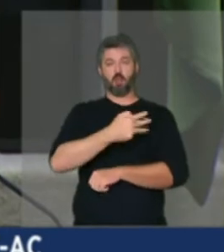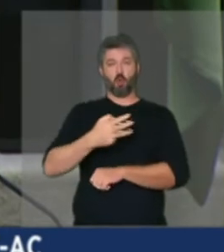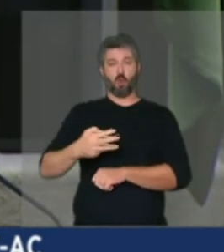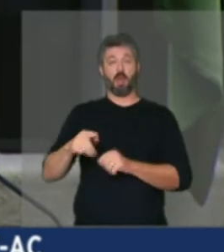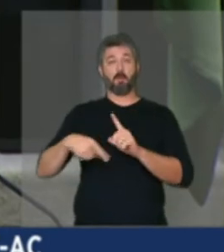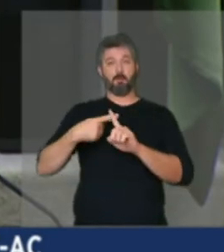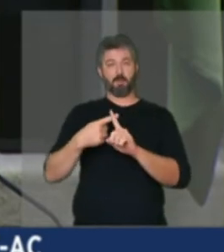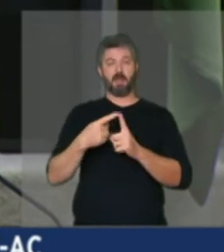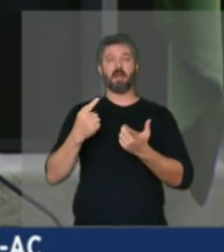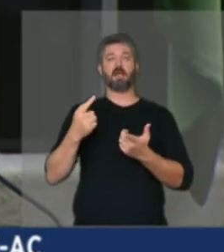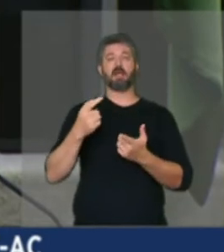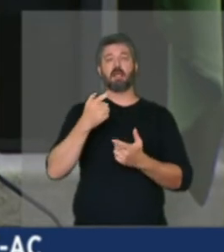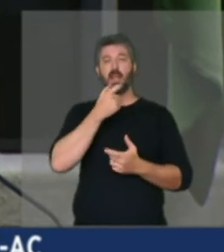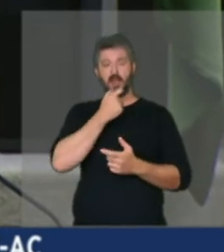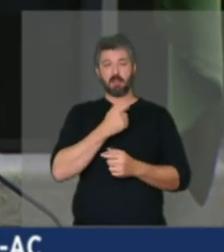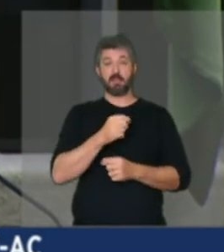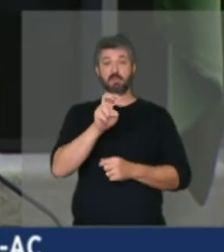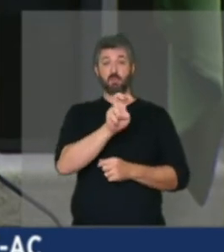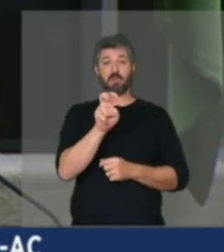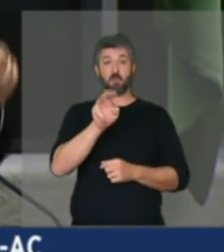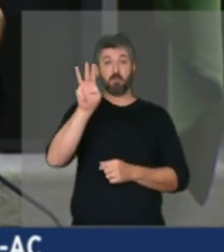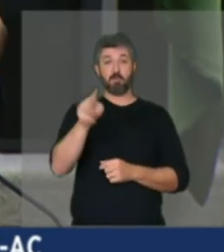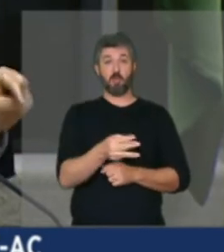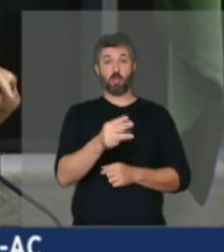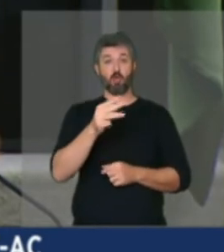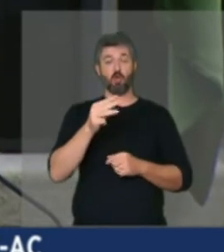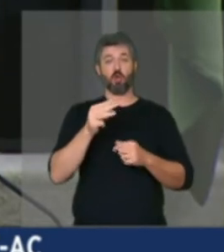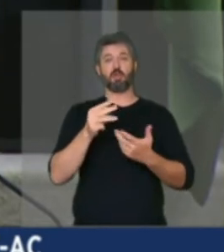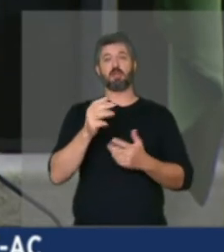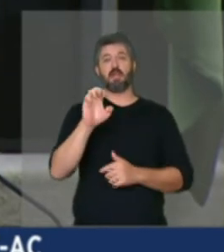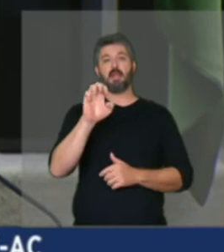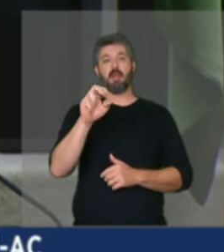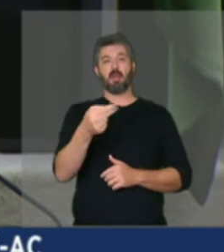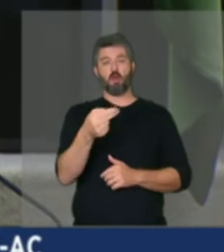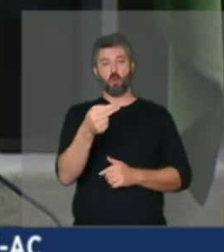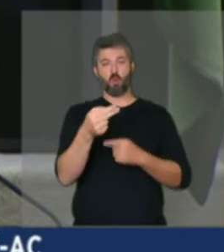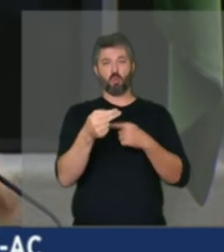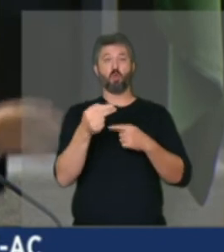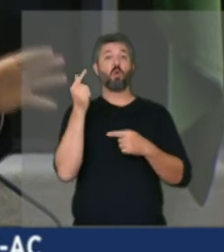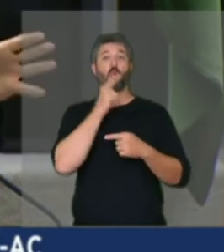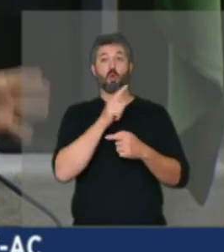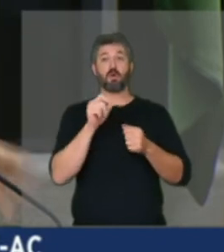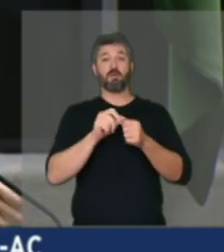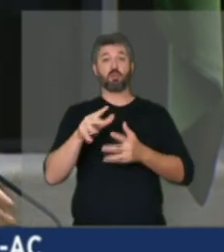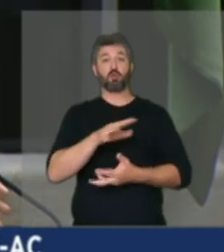UNIDO, 55 MILHÕES DE EUROS PRA TRABALHAR COM ATIVIDADES SUSTENTÁVEIS E REDUZIR O DESMATAMENTO E CONSEGUIU FAZER